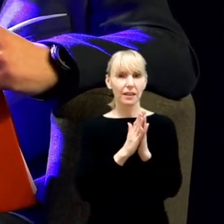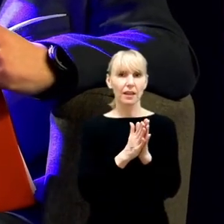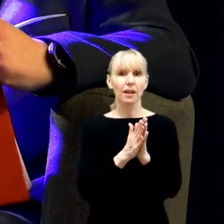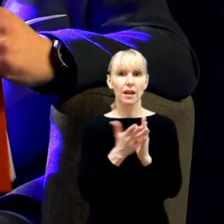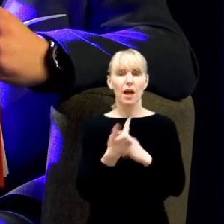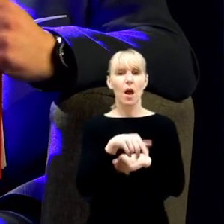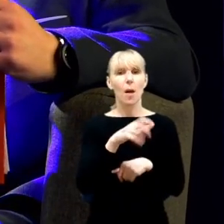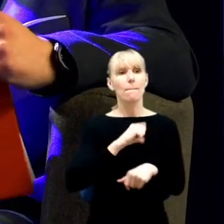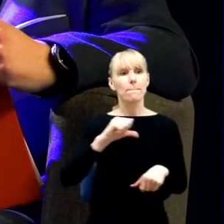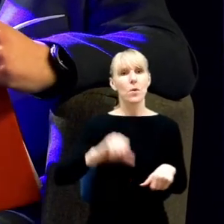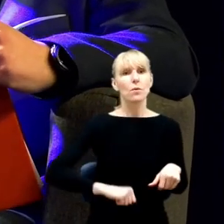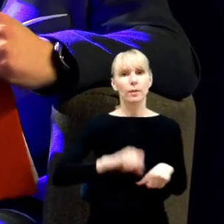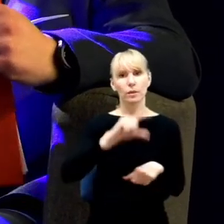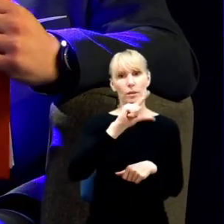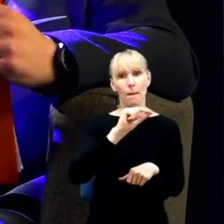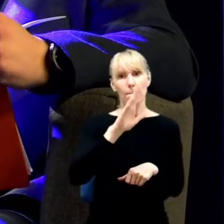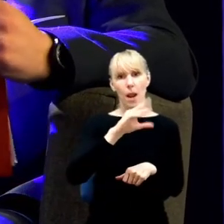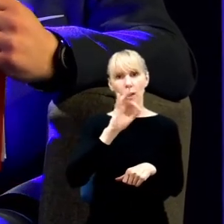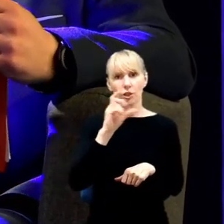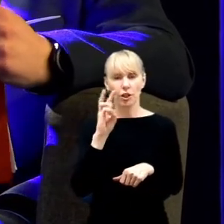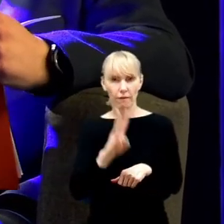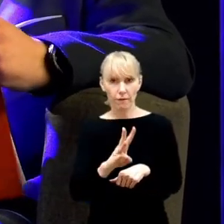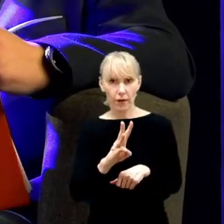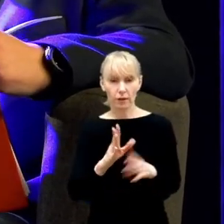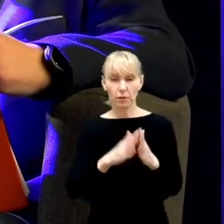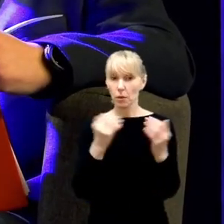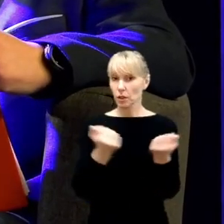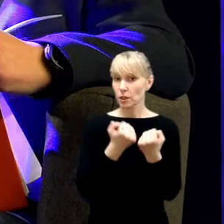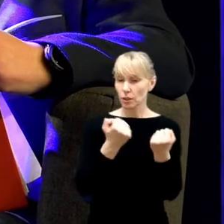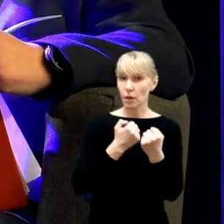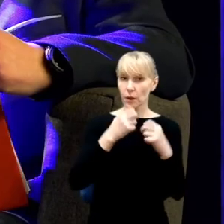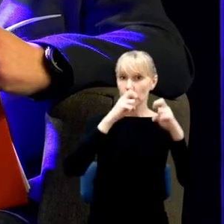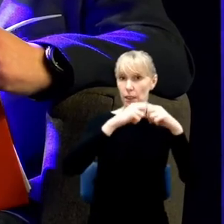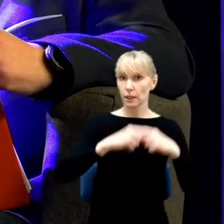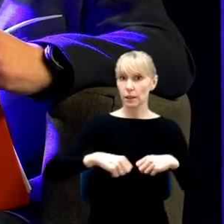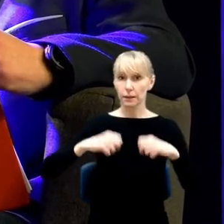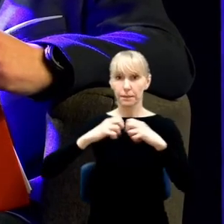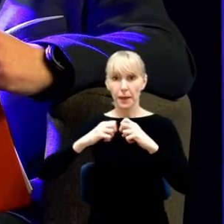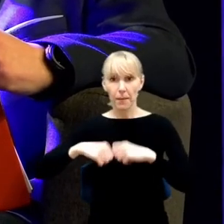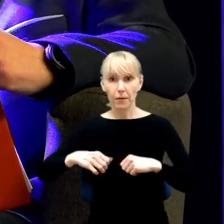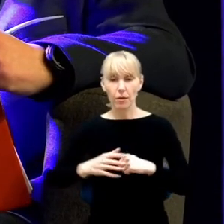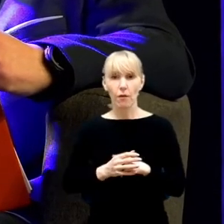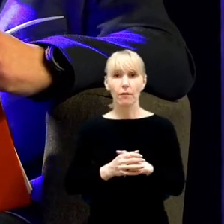czy te działania remontowe, czy też pustostany, czy takie też się tutaj dzieją w Pleszewie?